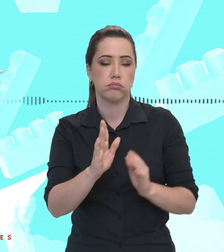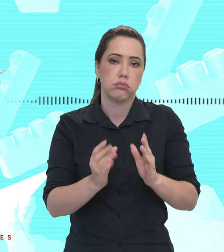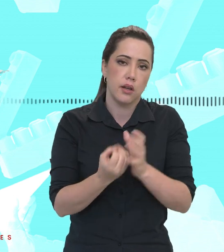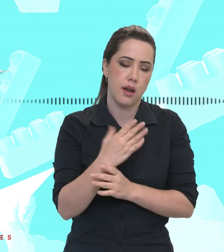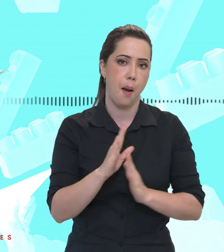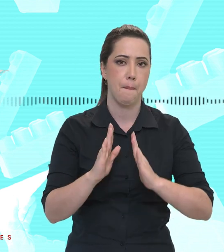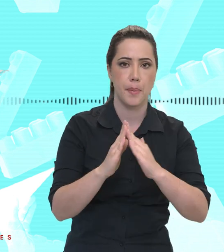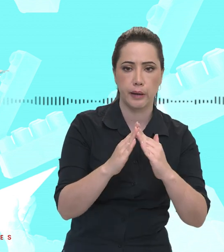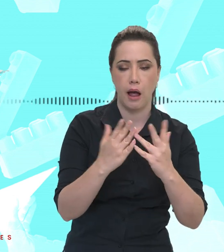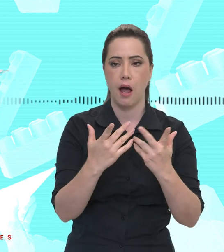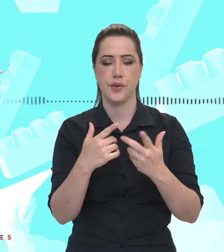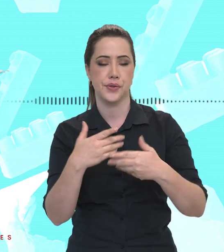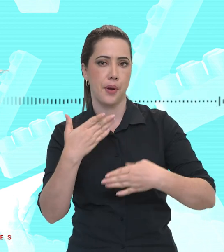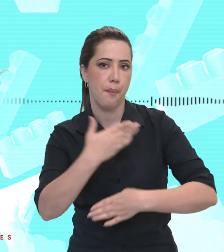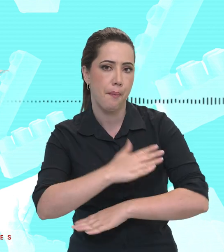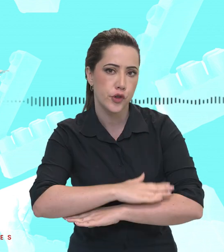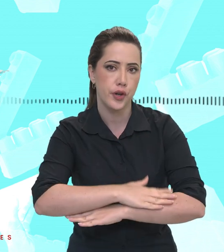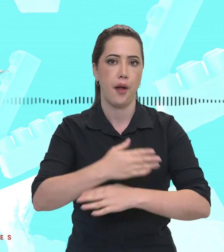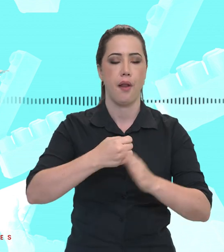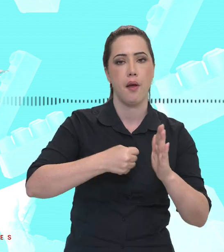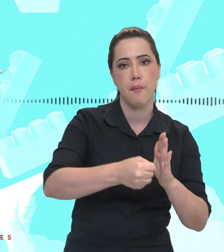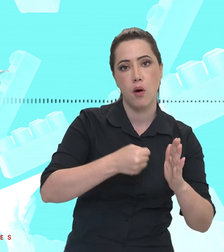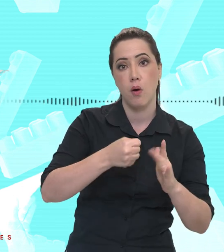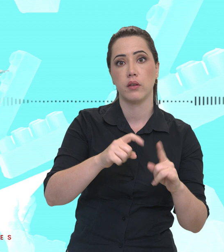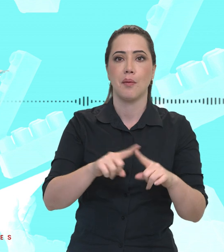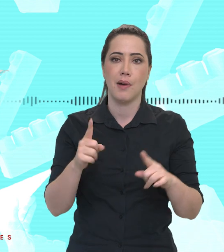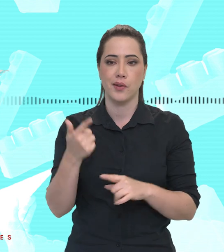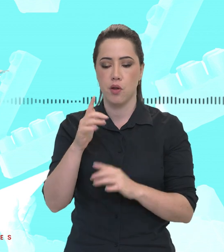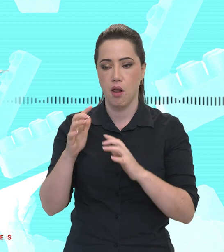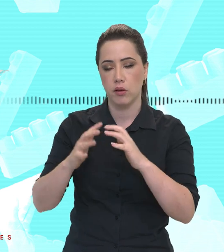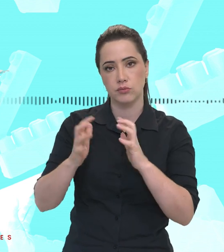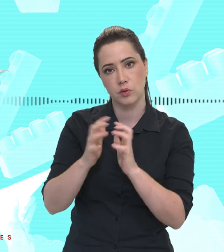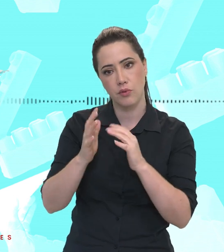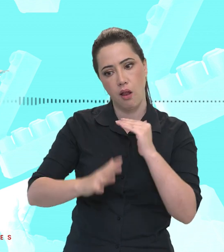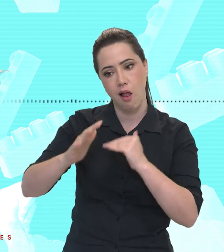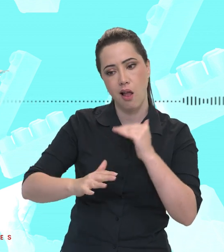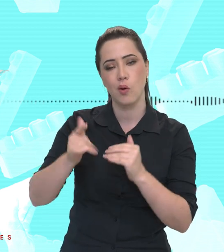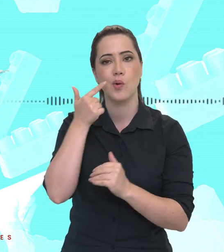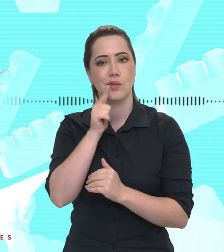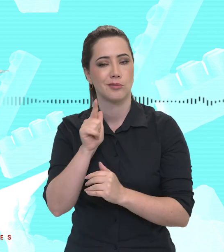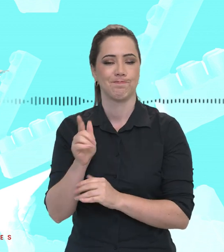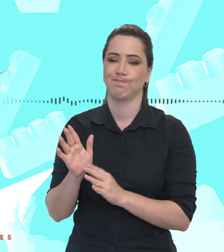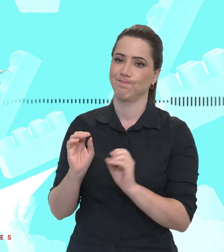simultaneamente vários projetos inacabados e uma bagunça considerável de peças espalhadas. [trilha sonora toca ao fundo por breve momento] 🎶